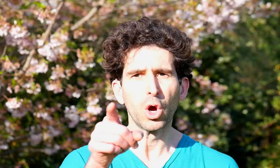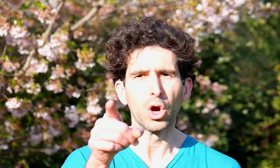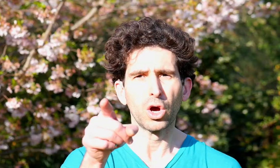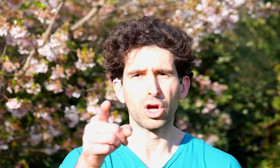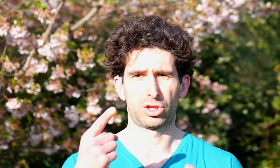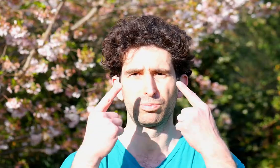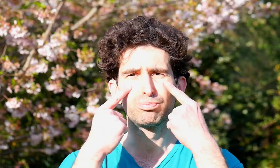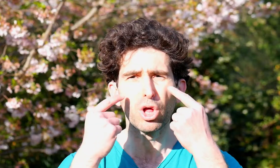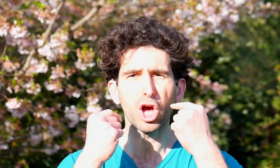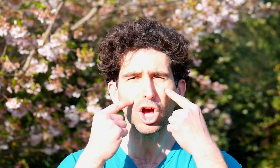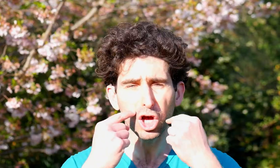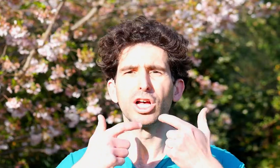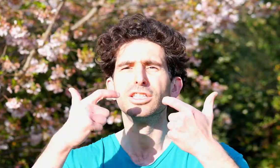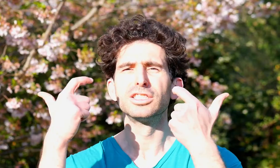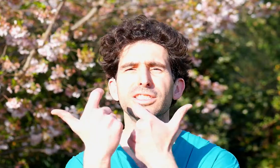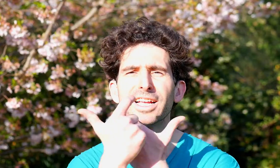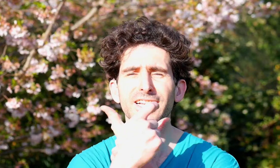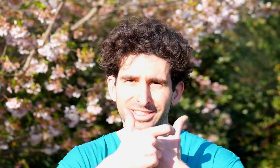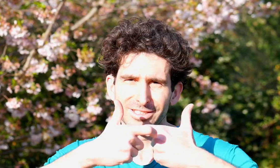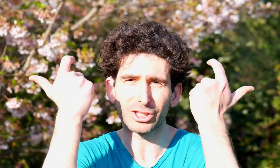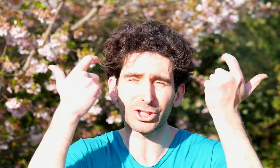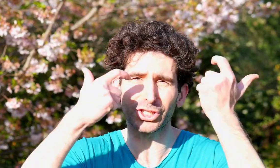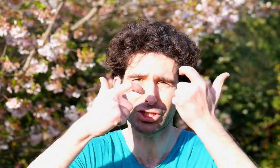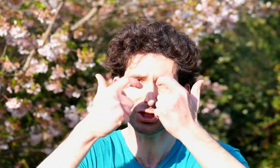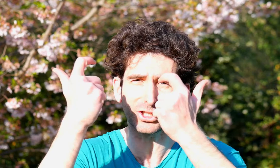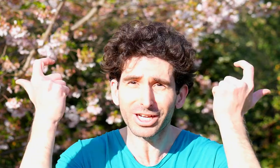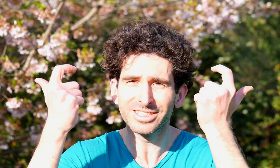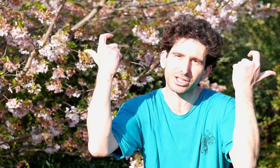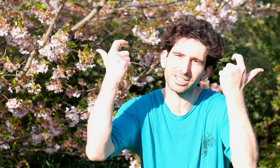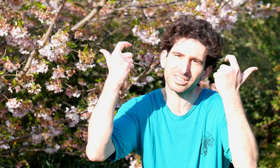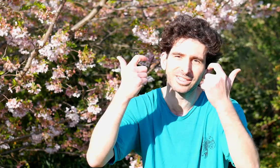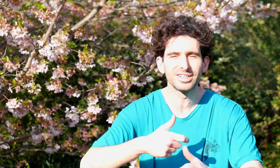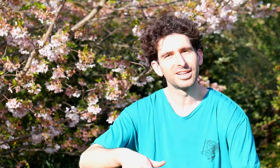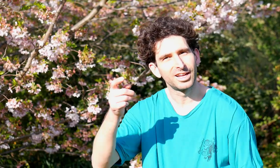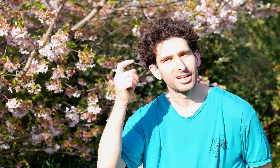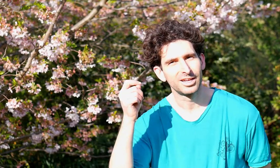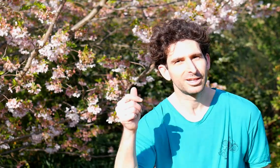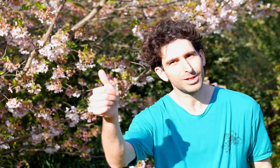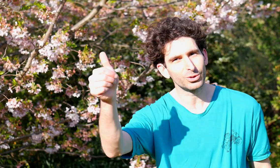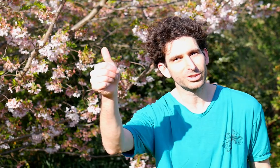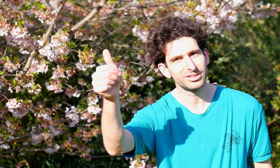Oh, tu pleures ? Alors, laisse le rire essuyer tes larmes. A bientôt